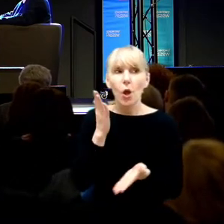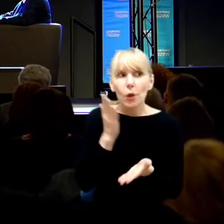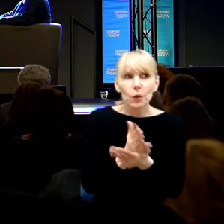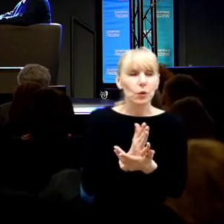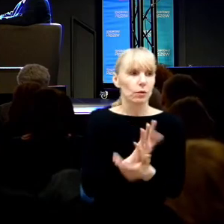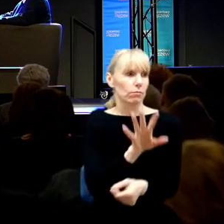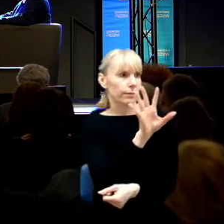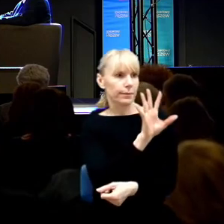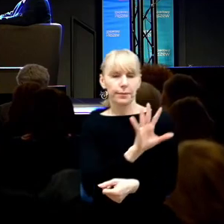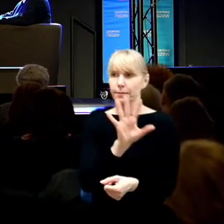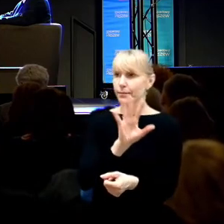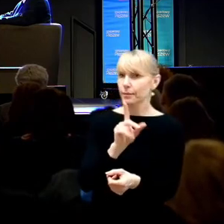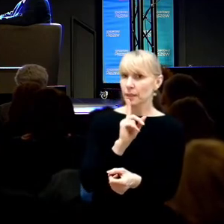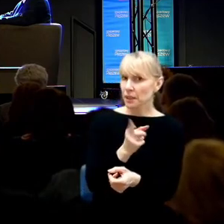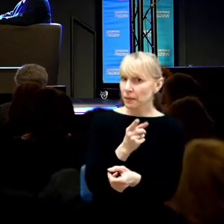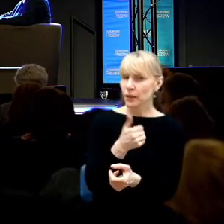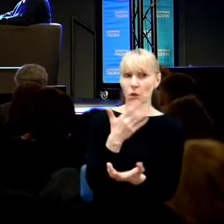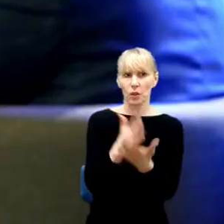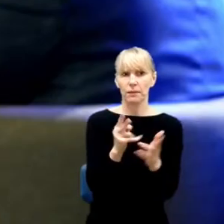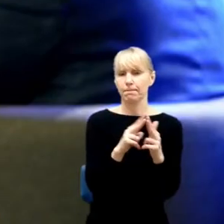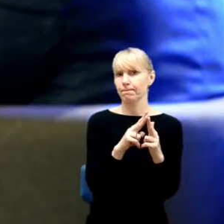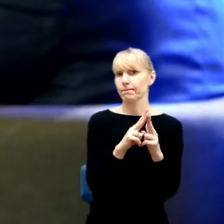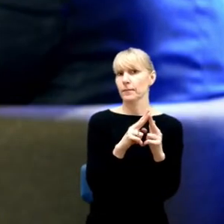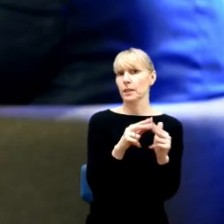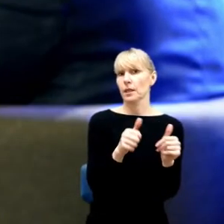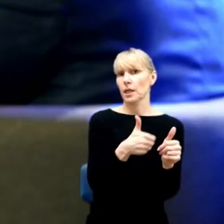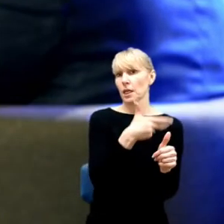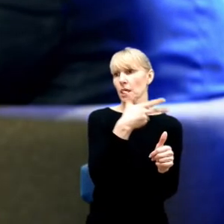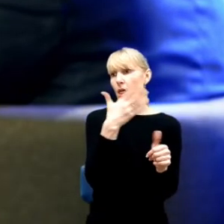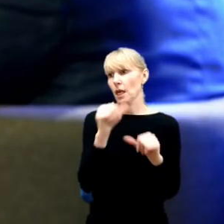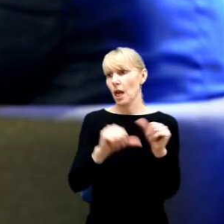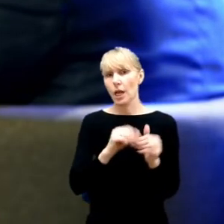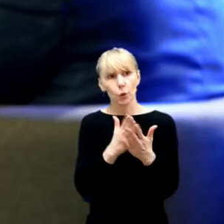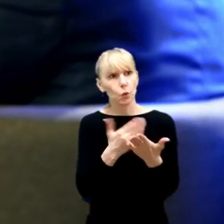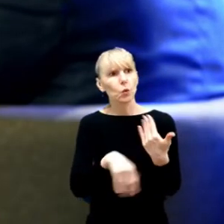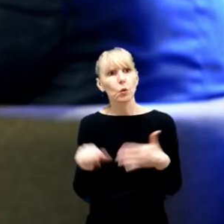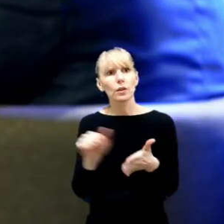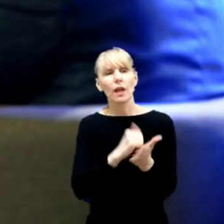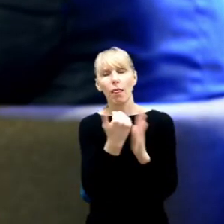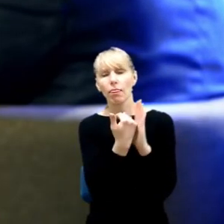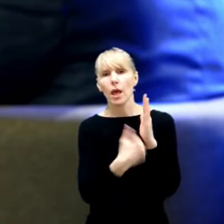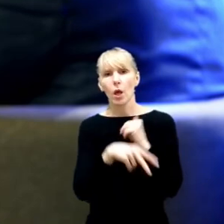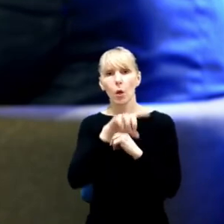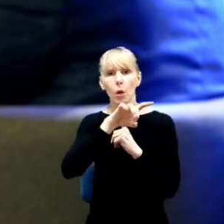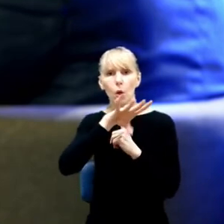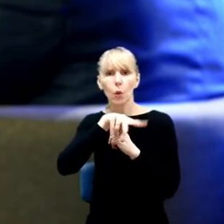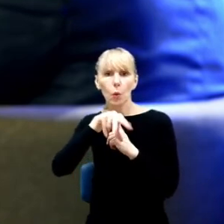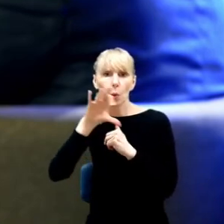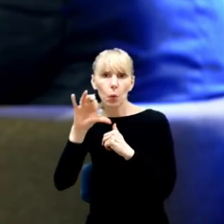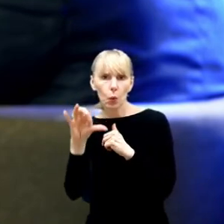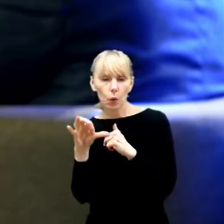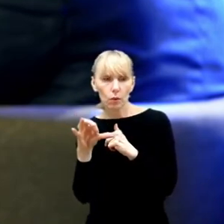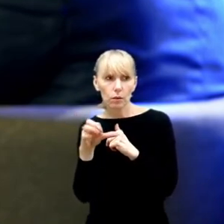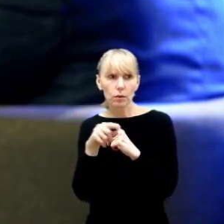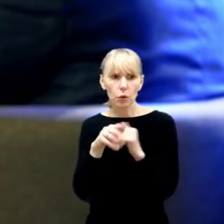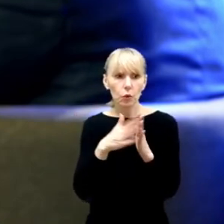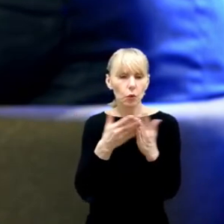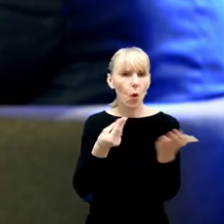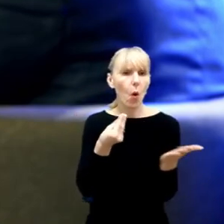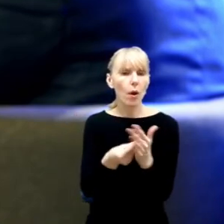przyglądamy się danymi GUS, to widzimy, że około 90% inwestycji w budownictwie komunalnym, w budownictwie czynszowym,